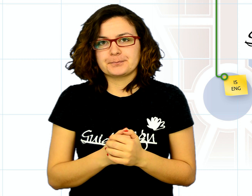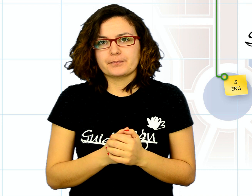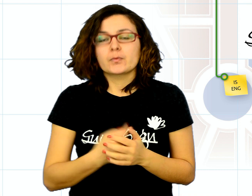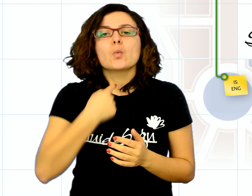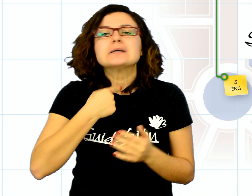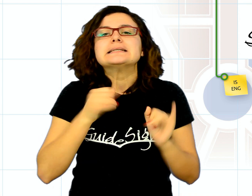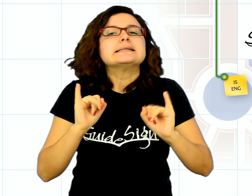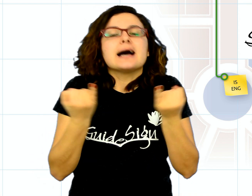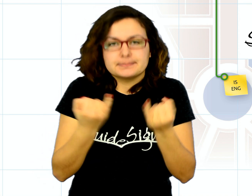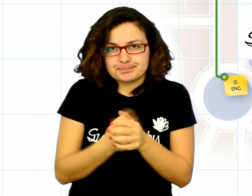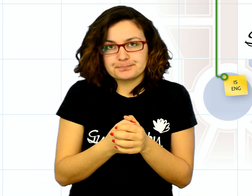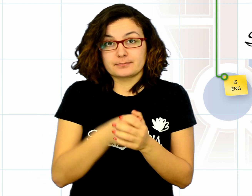Jak to zrobić?